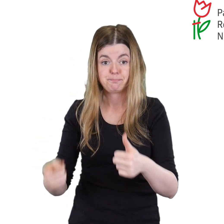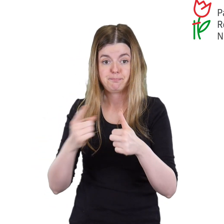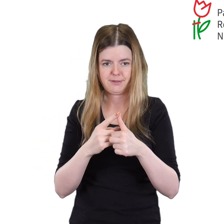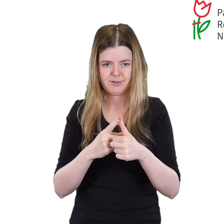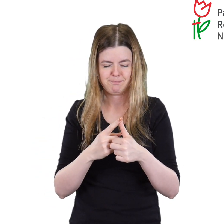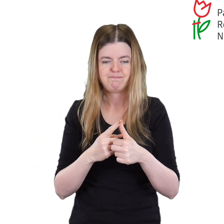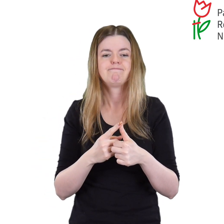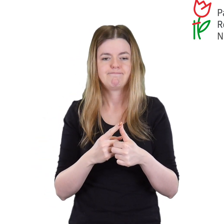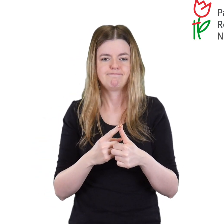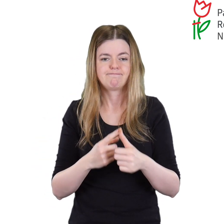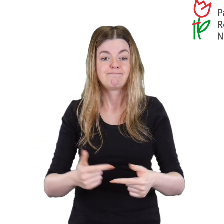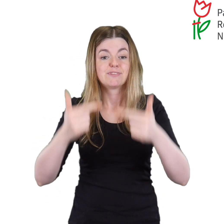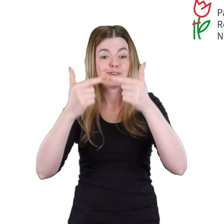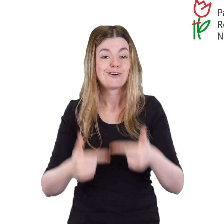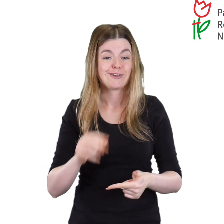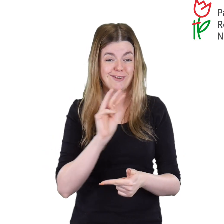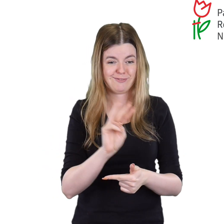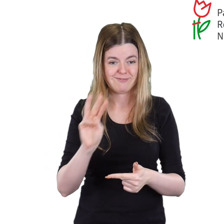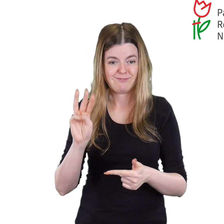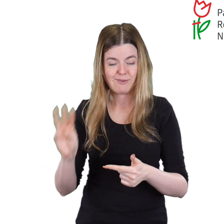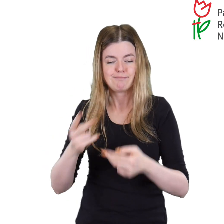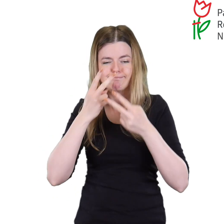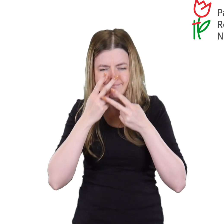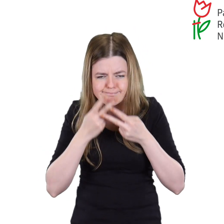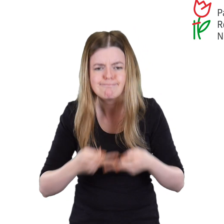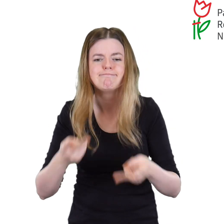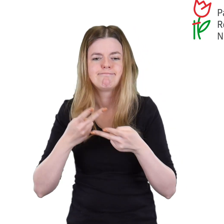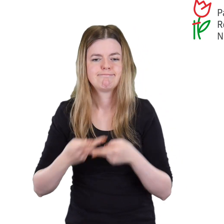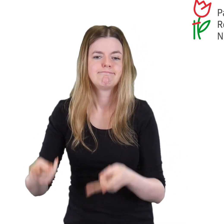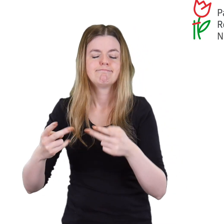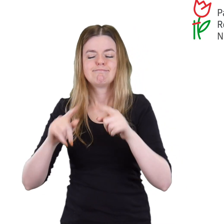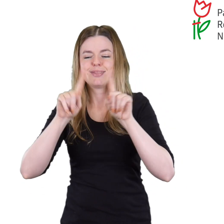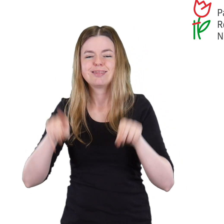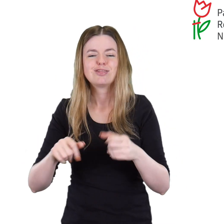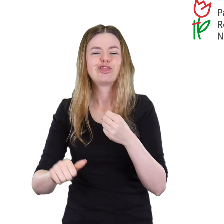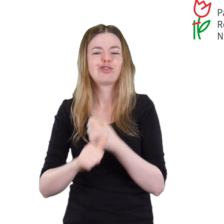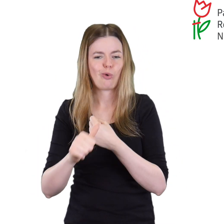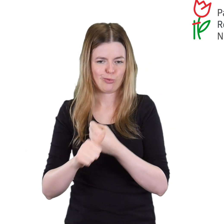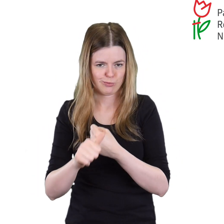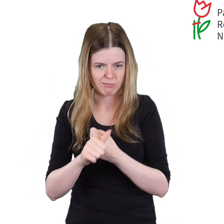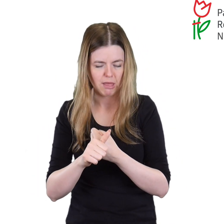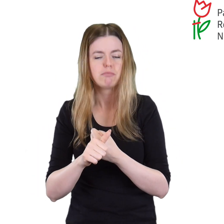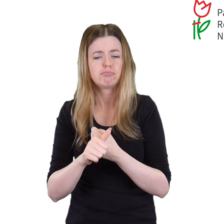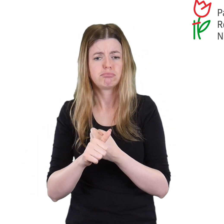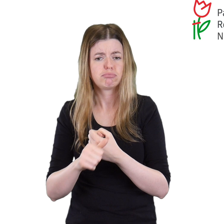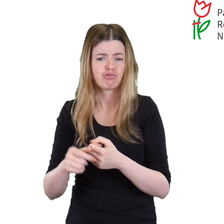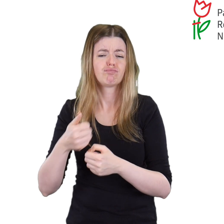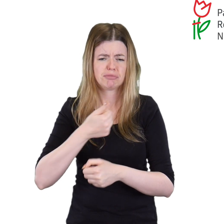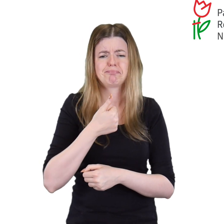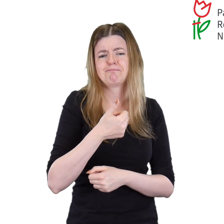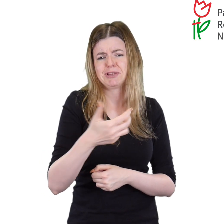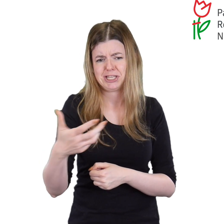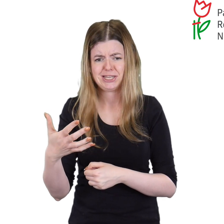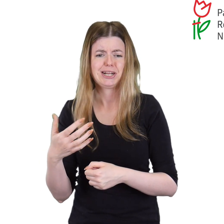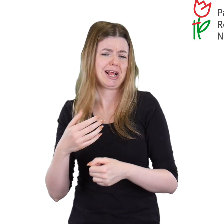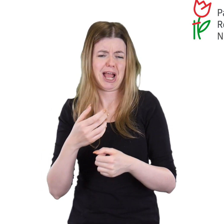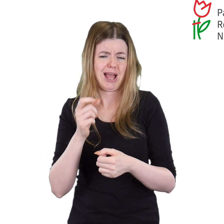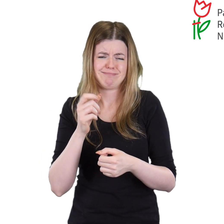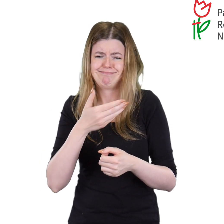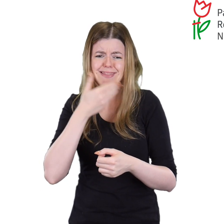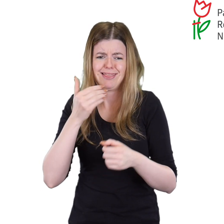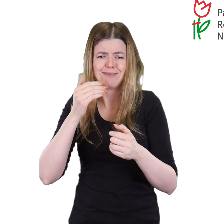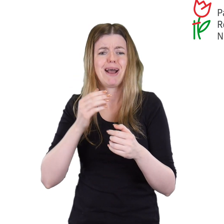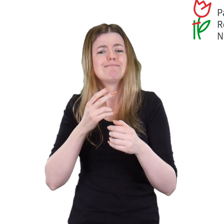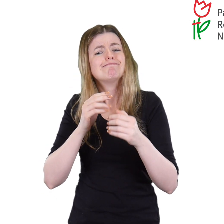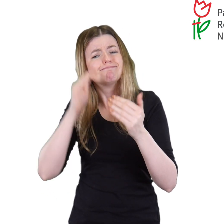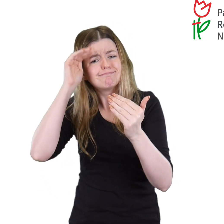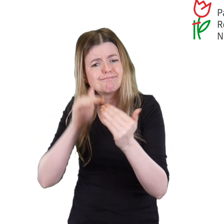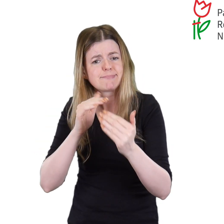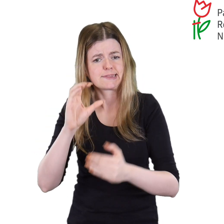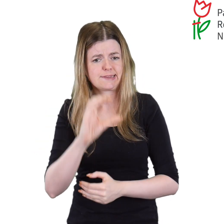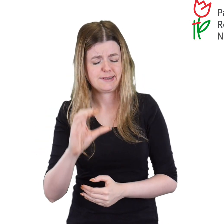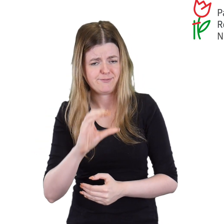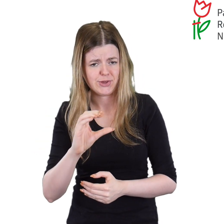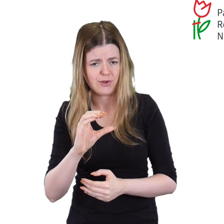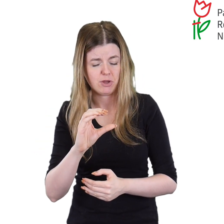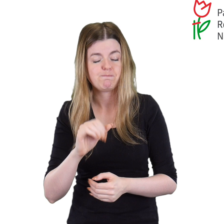• Niektóre dokumenty, które opublikowaliśmy na stronie internetowej są niedostępne cyfrowo.